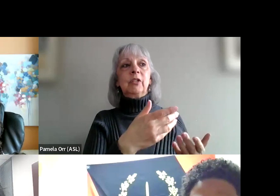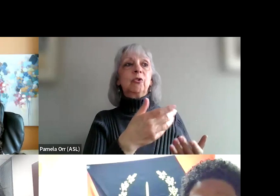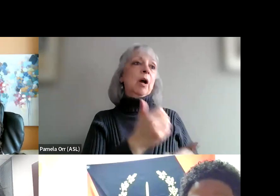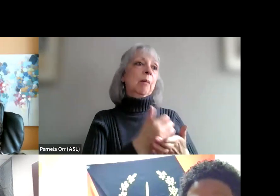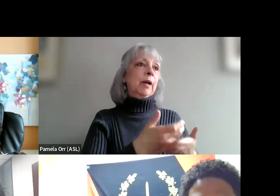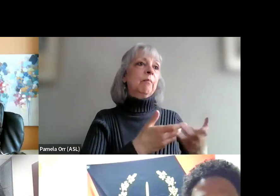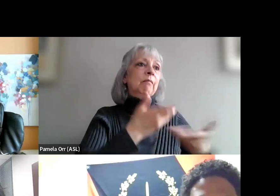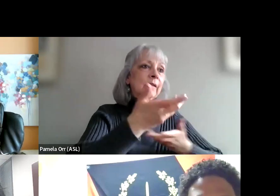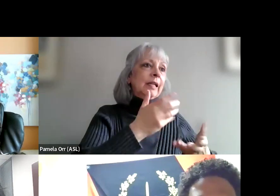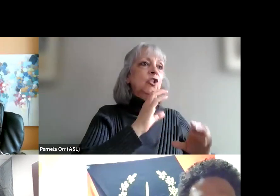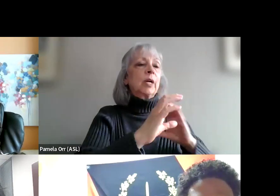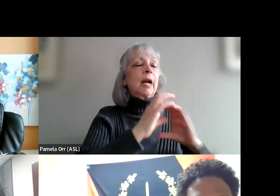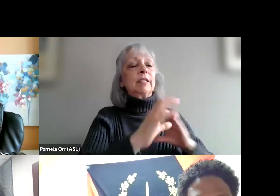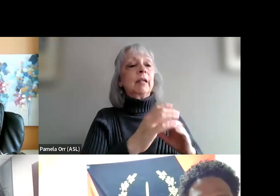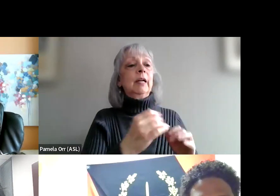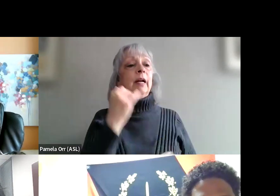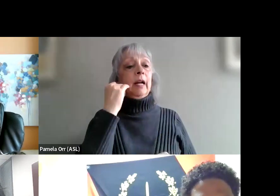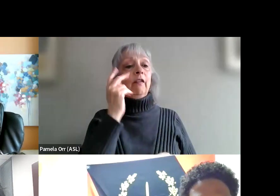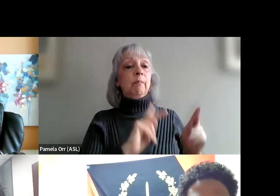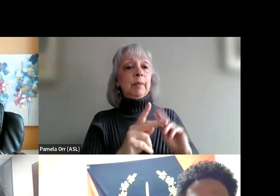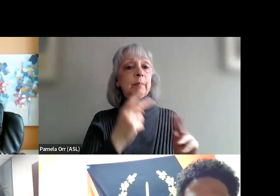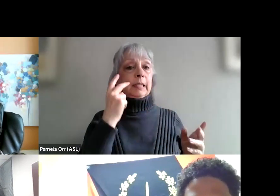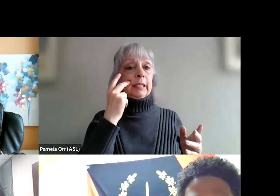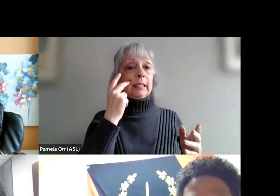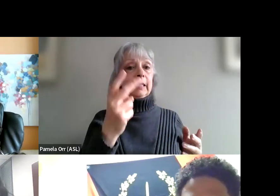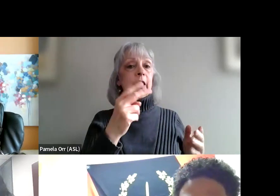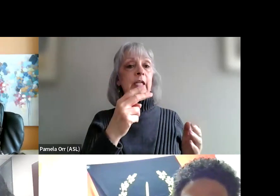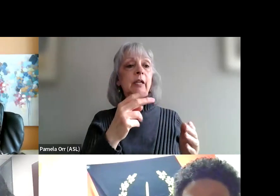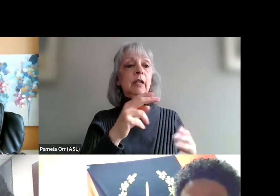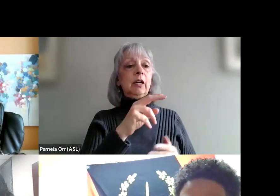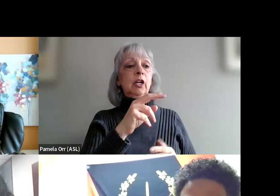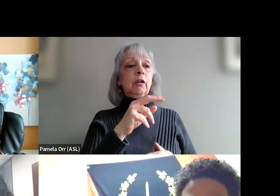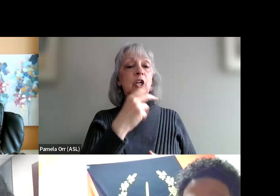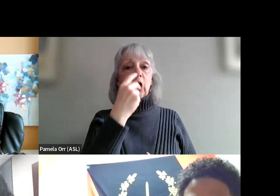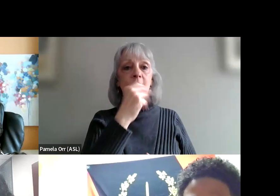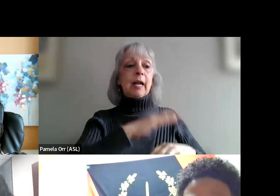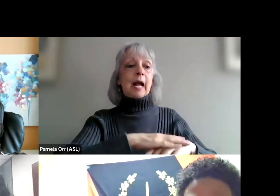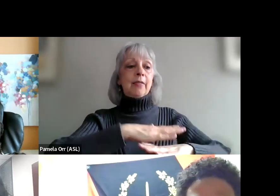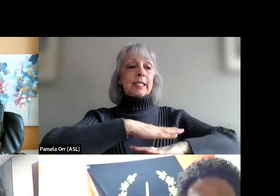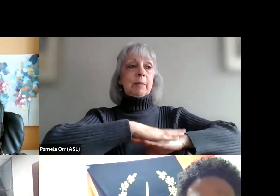Porque la gente ve el Narcan en la mesa y evita hablar del tema, no quiere hablar de ello.